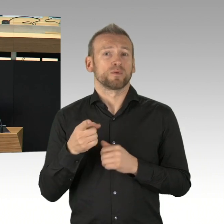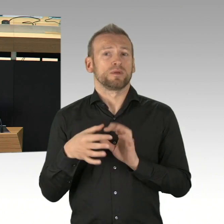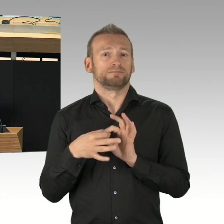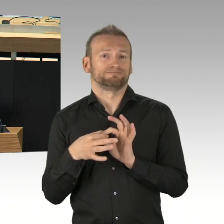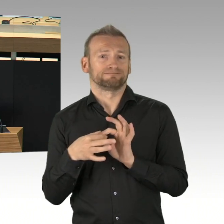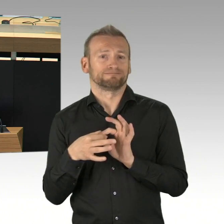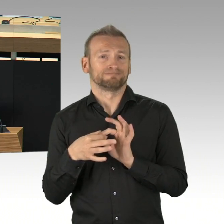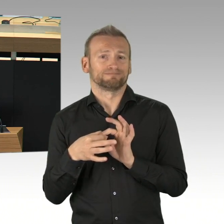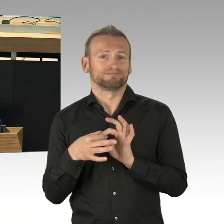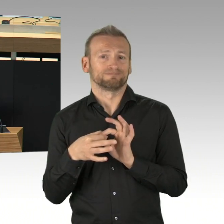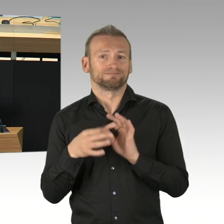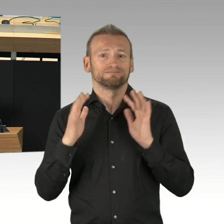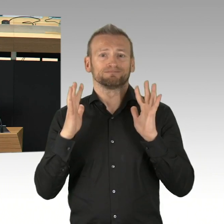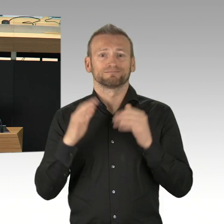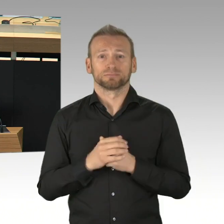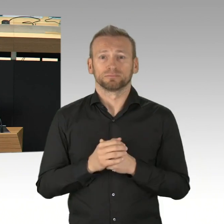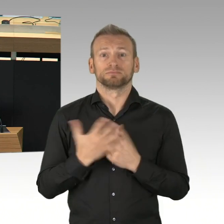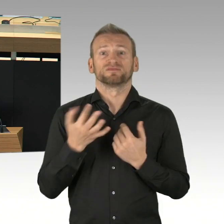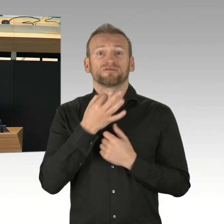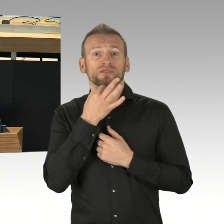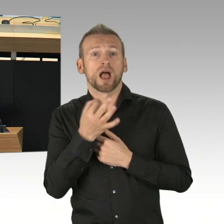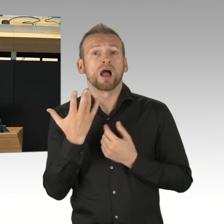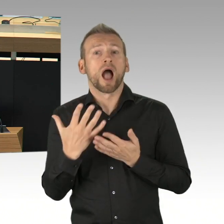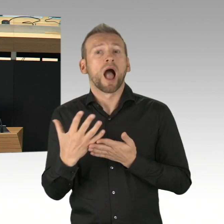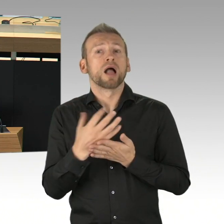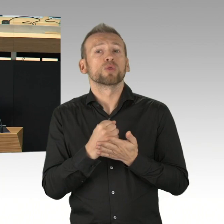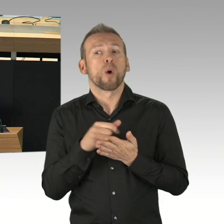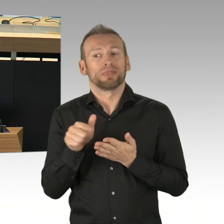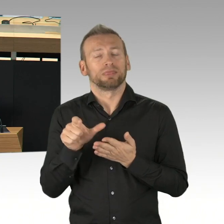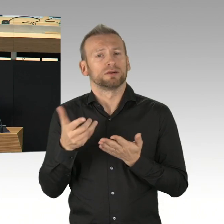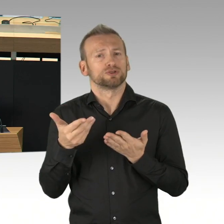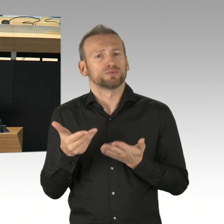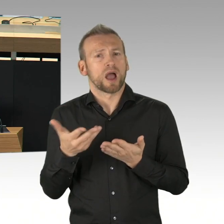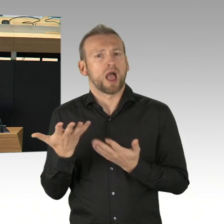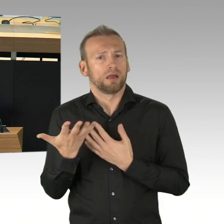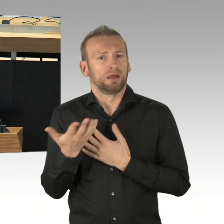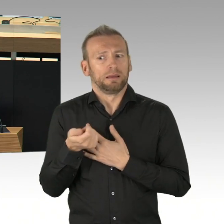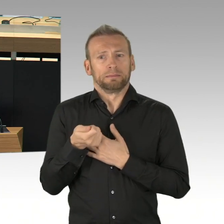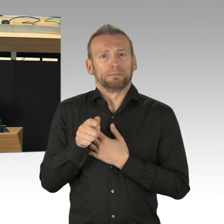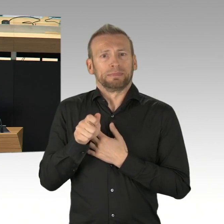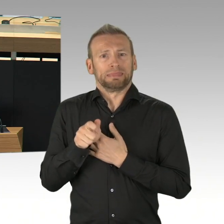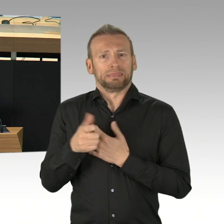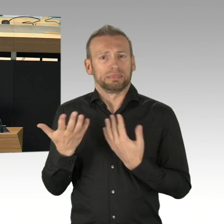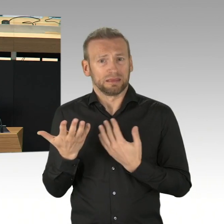dass Reiche für Luxuswohnungen eine angemessene Miete zahlen, nehmen Sie den Baugenossenschaften